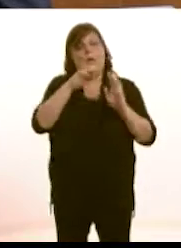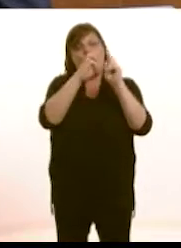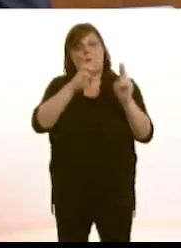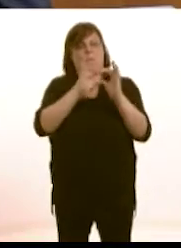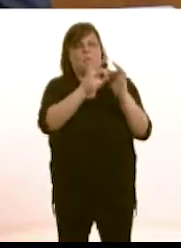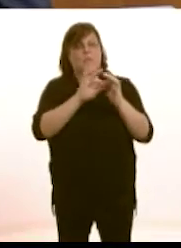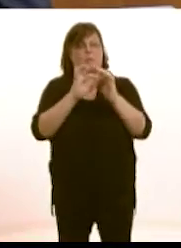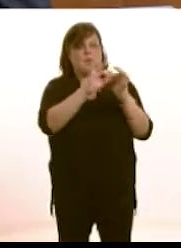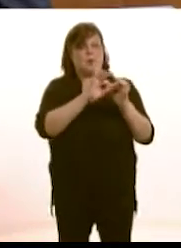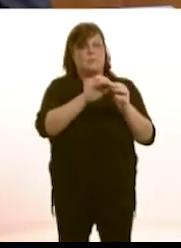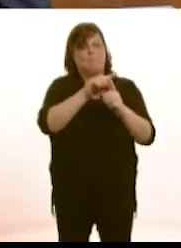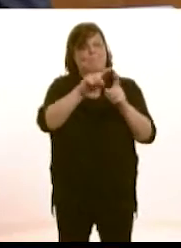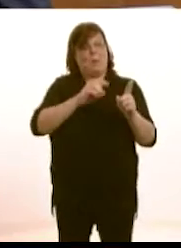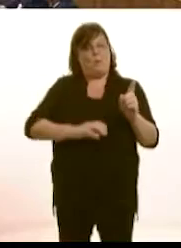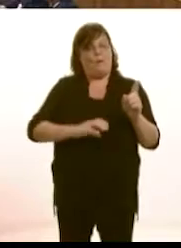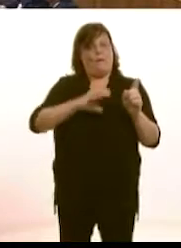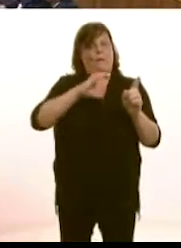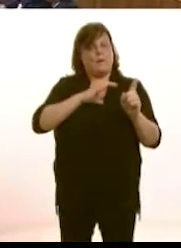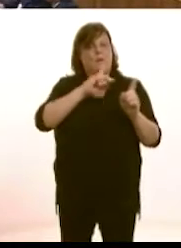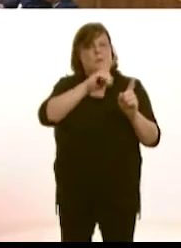mor gynted ag syín bosib.